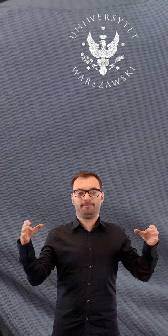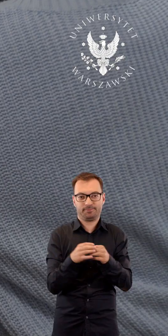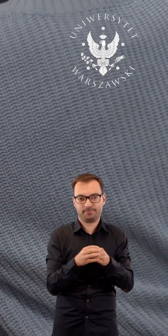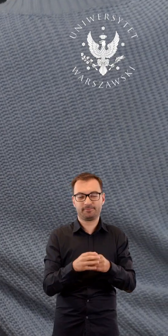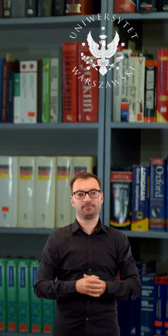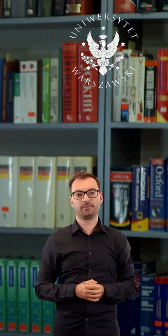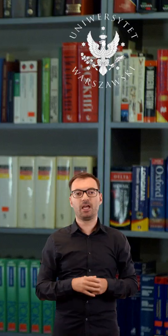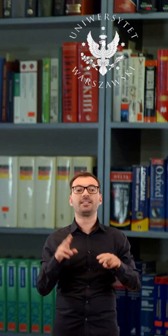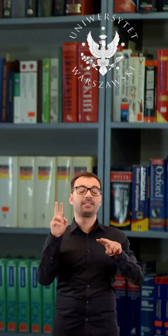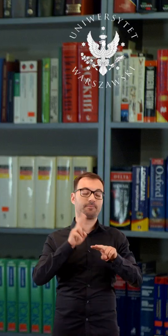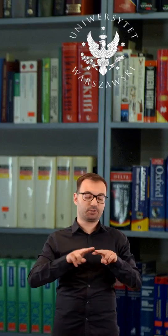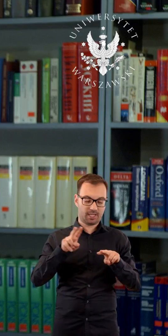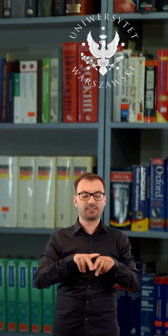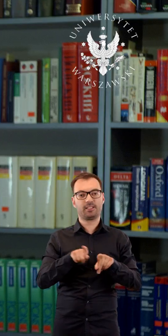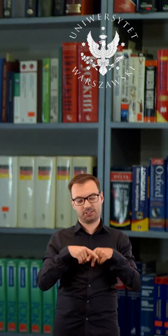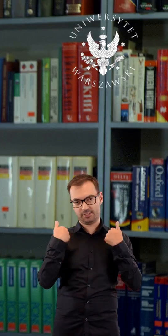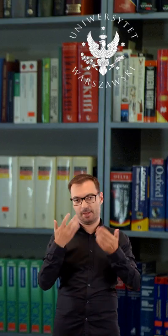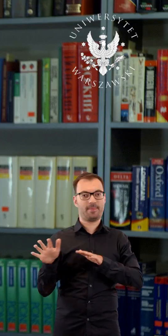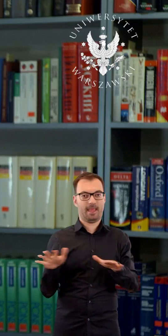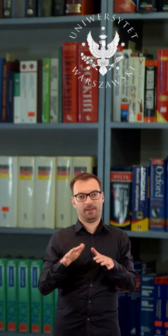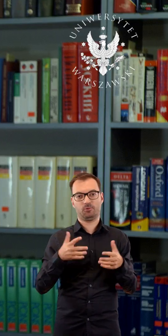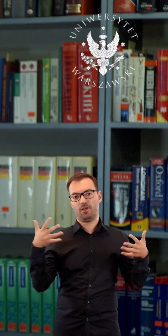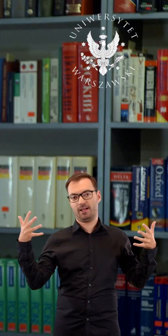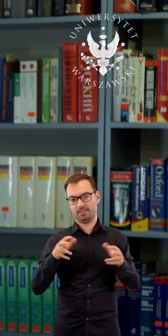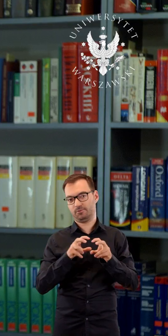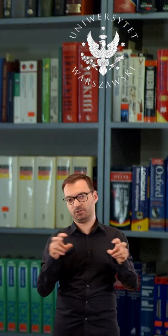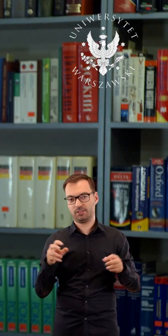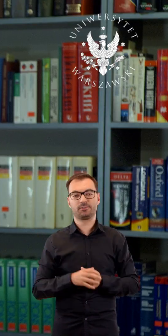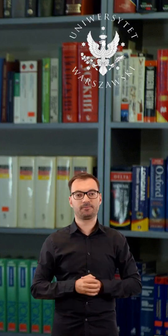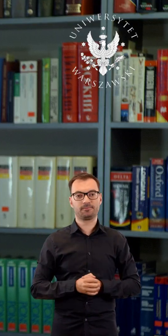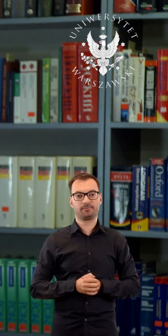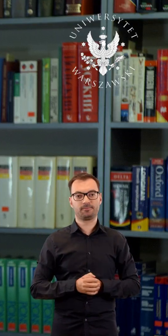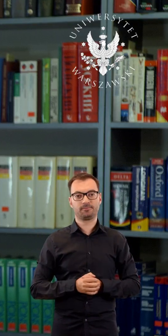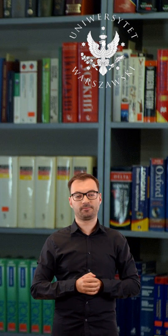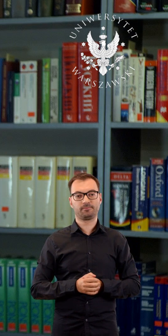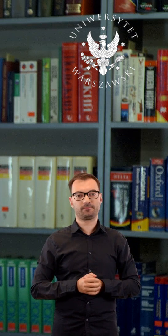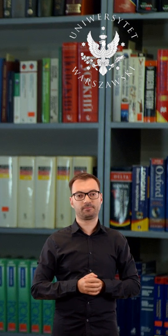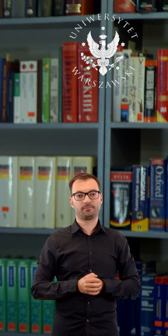Oczywiście odpowiedni sprzęt jest także zapewniany na miejscu podczas trwania egzaminu dla osób zdających z dostosowaniem.